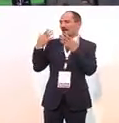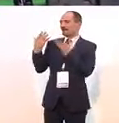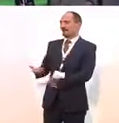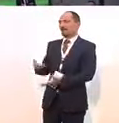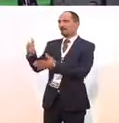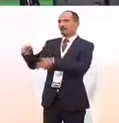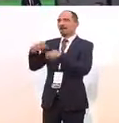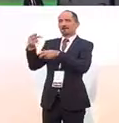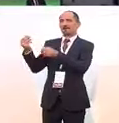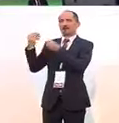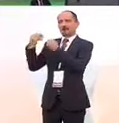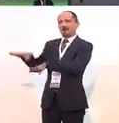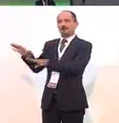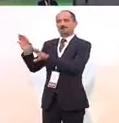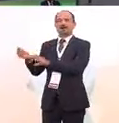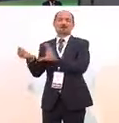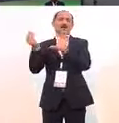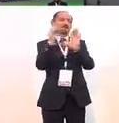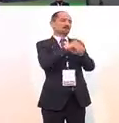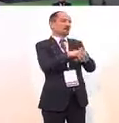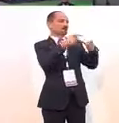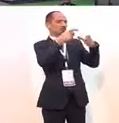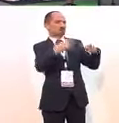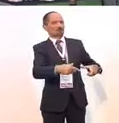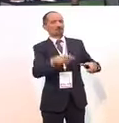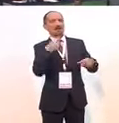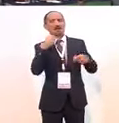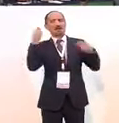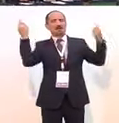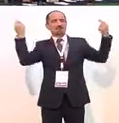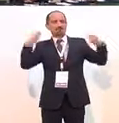le periferie e starà dentro le città. La vera scommessa è come non creare dei ghetti,